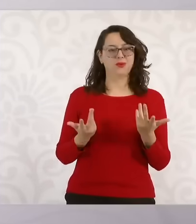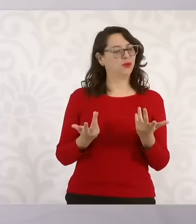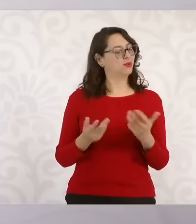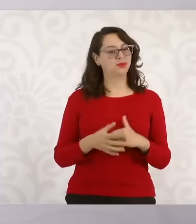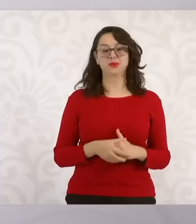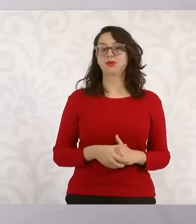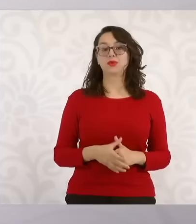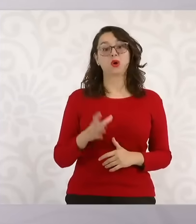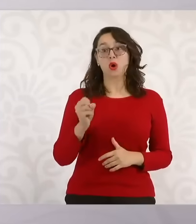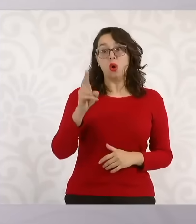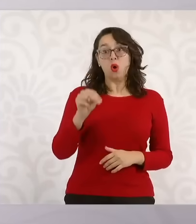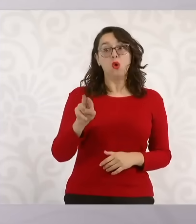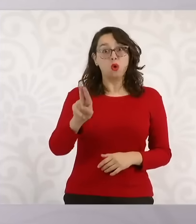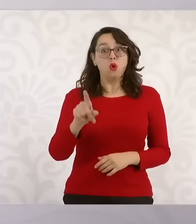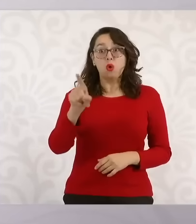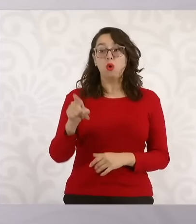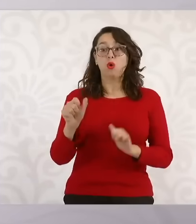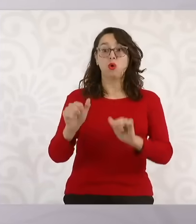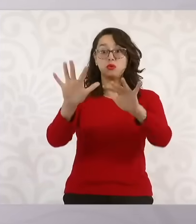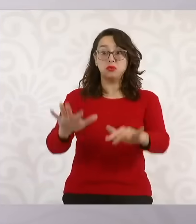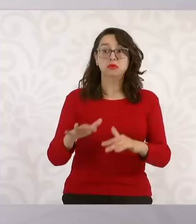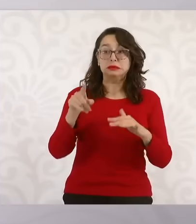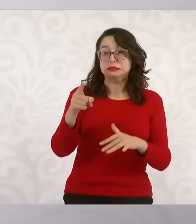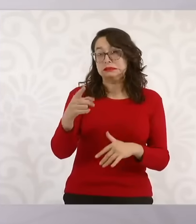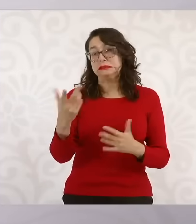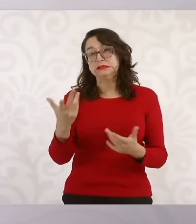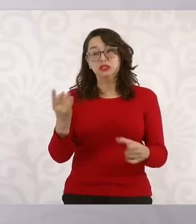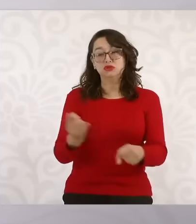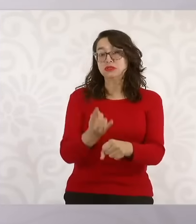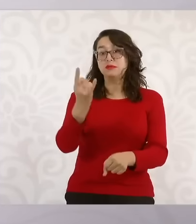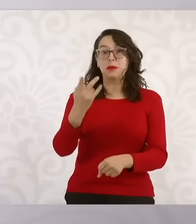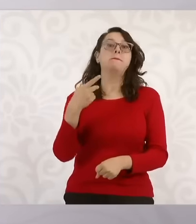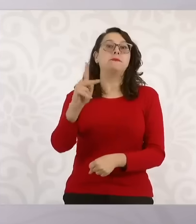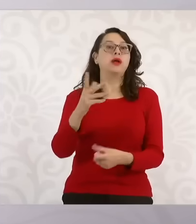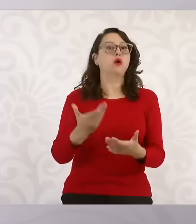por más que ahora no estén funcionando. ¿Para qué se creó Naciones Unidas después